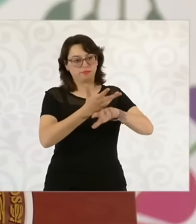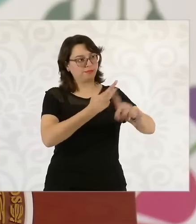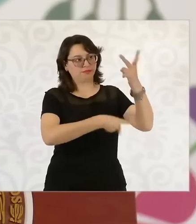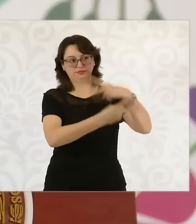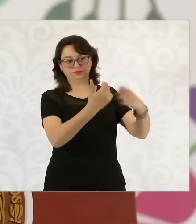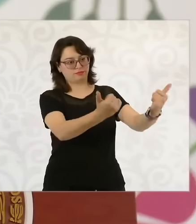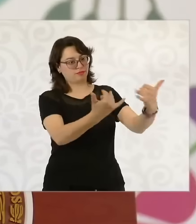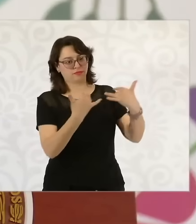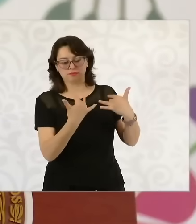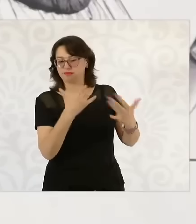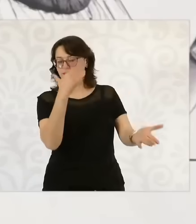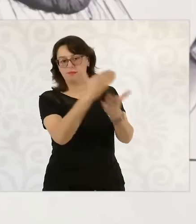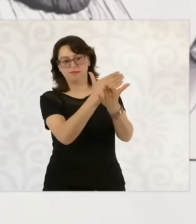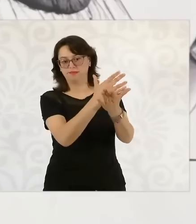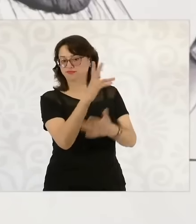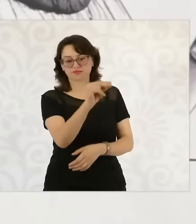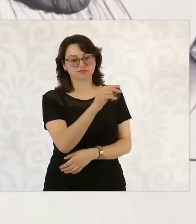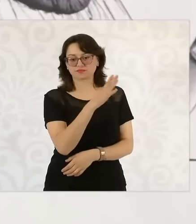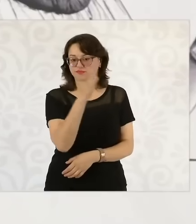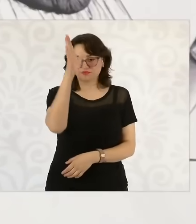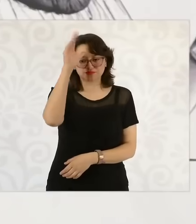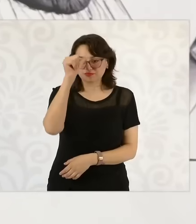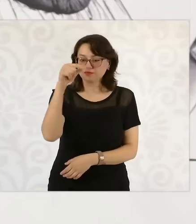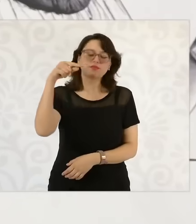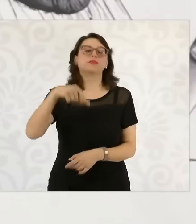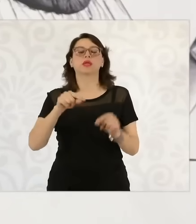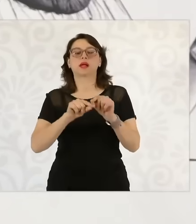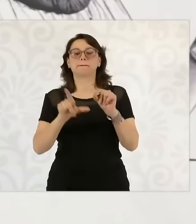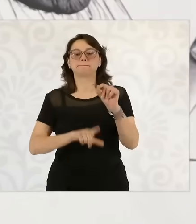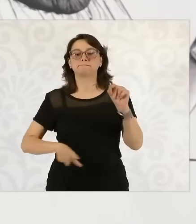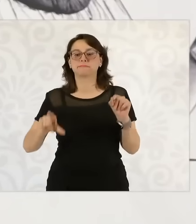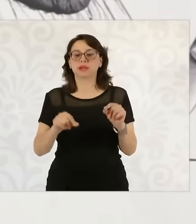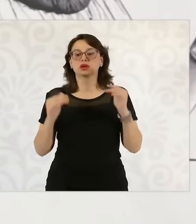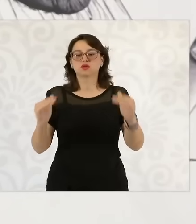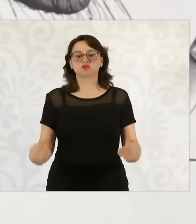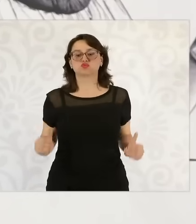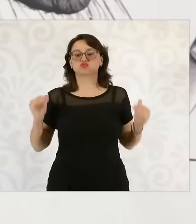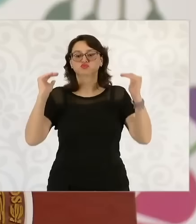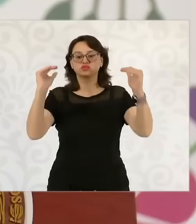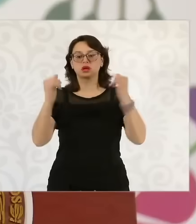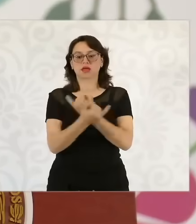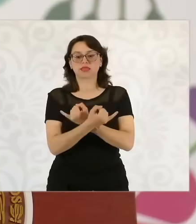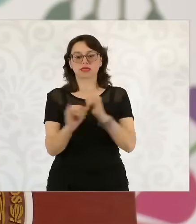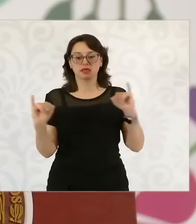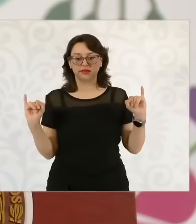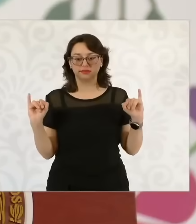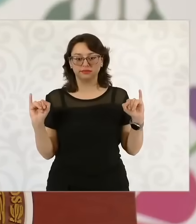de acuerdo porque México es un país soberano independiente y como lo he